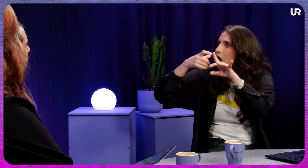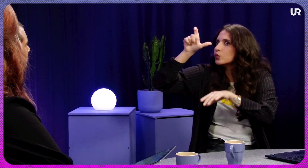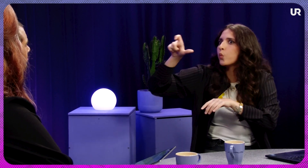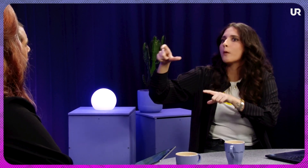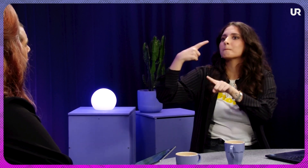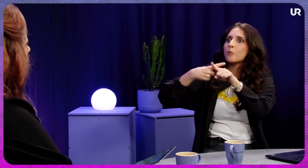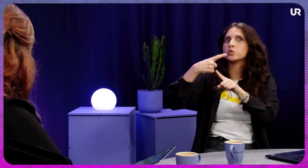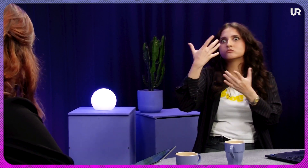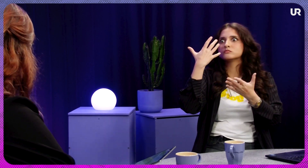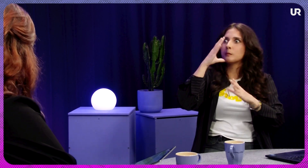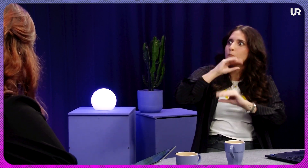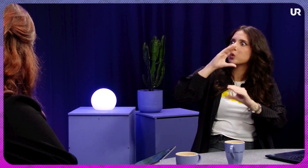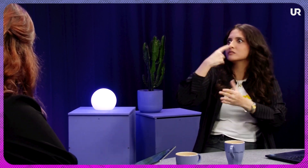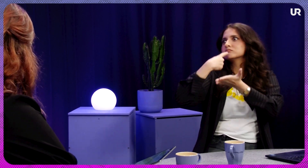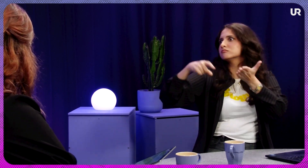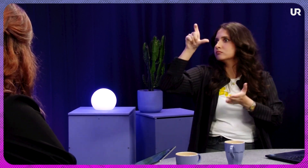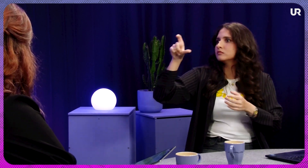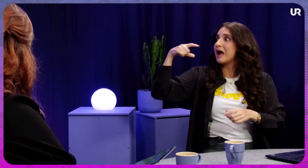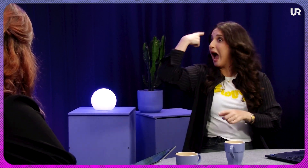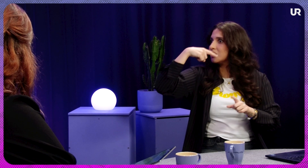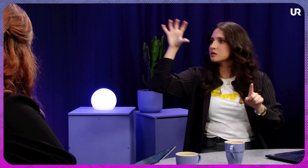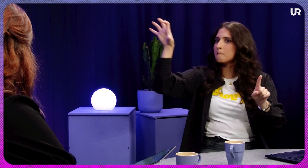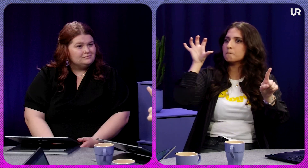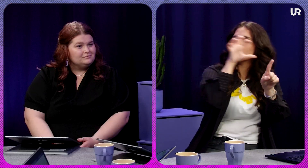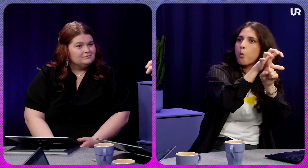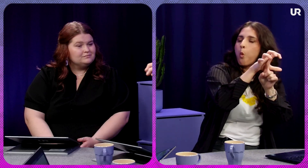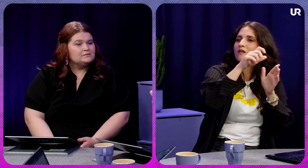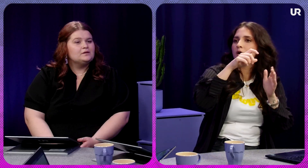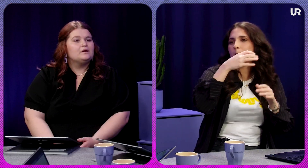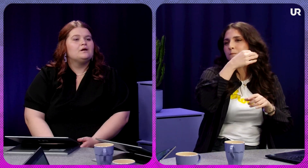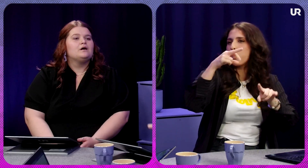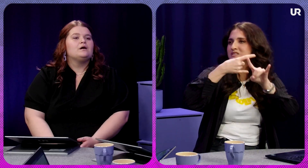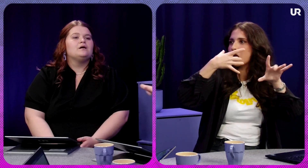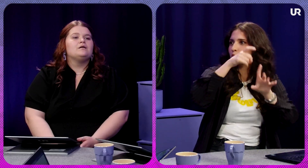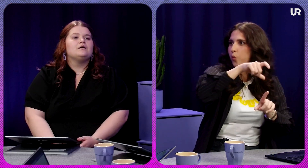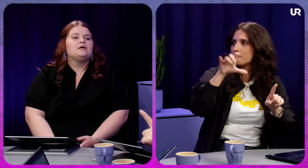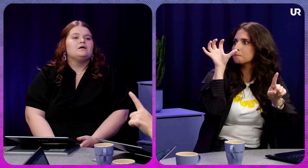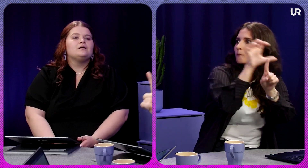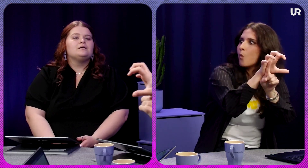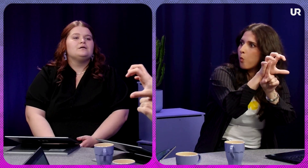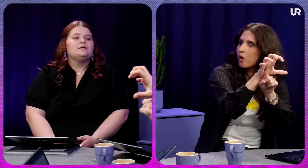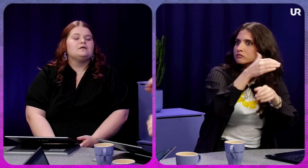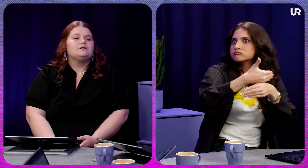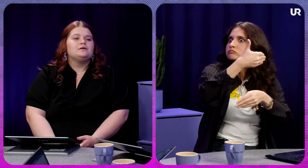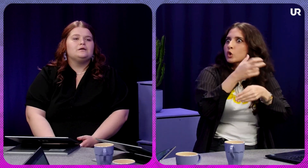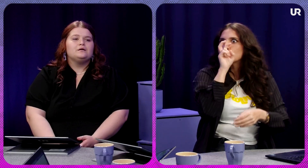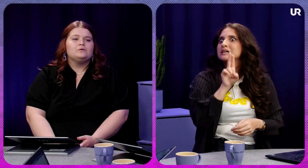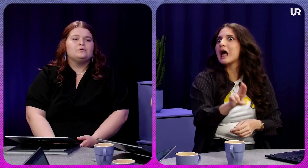de innehöll kända filmstjärnor, musiker och olika kändisar. Deras ansikten hade klistrats fast på porrstjärnornas ansikten.